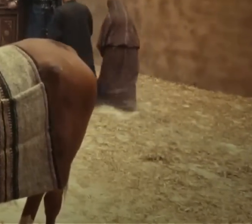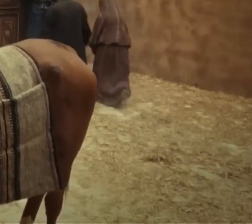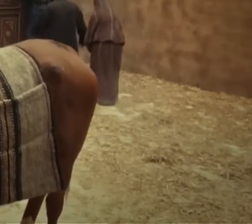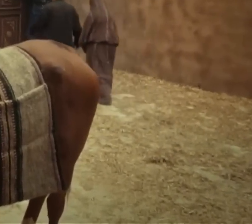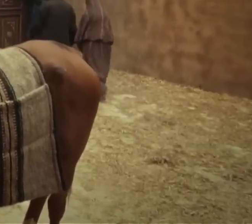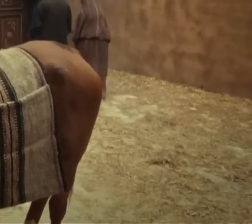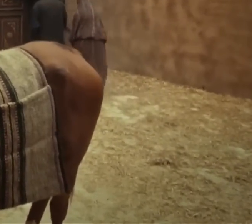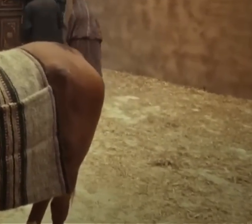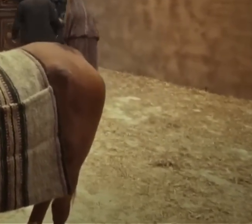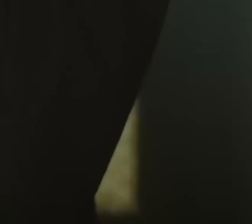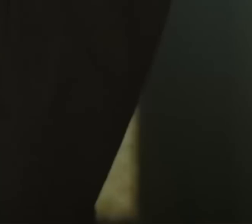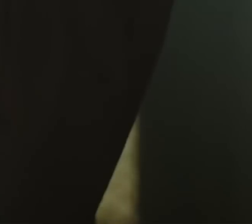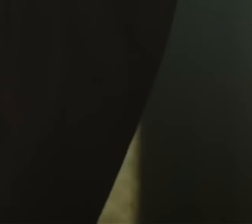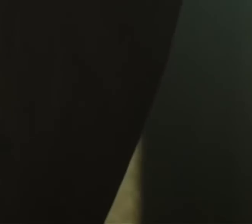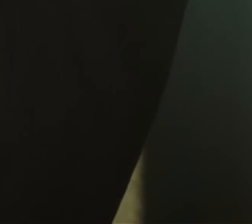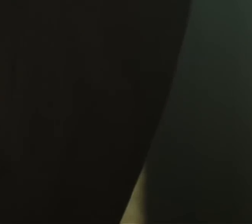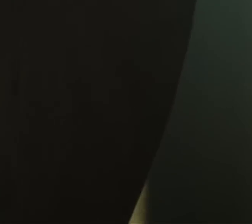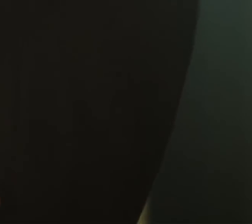(Sessizlik)